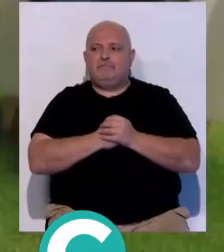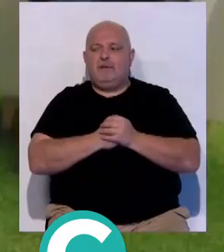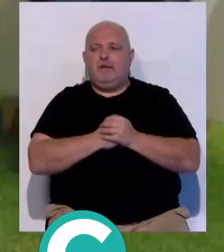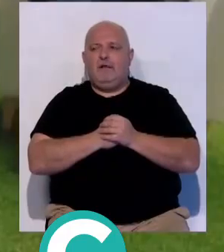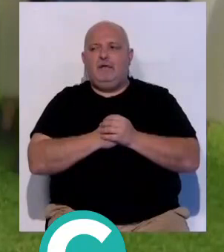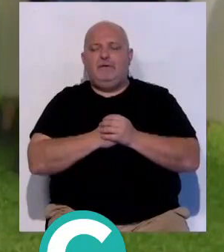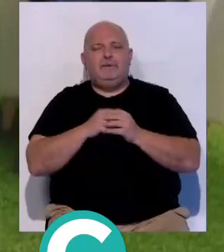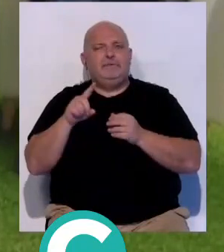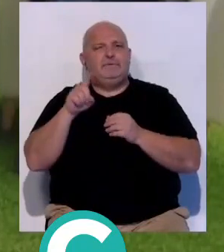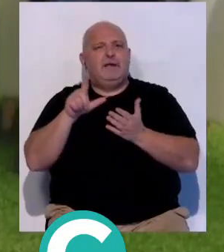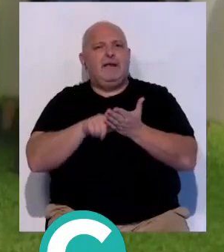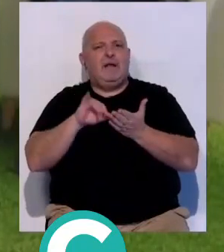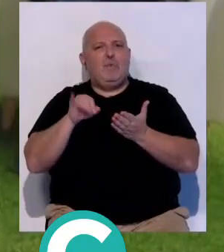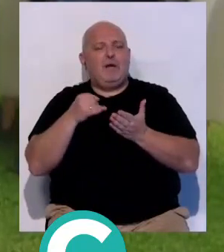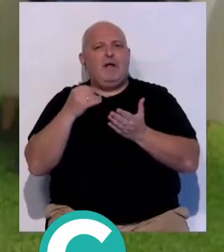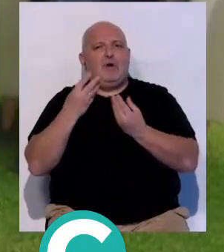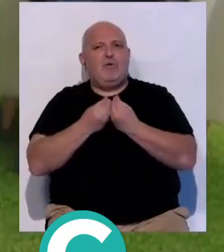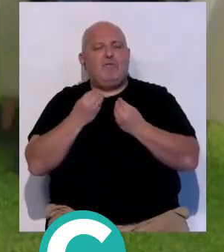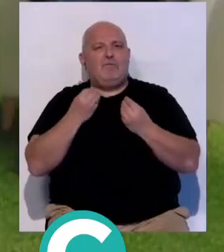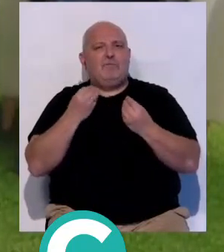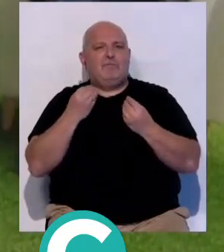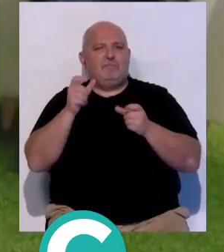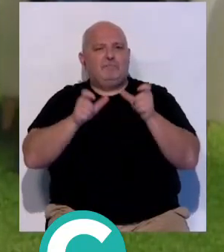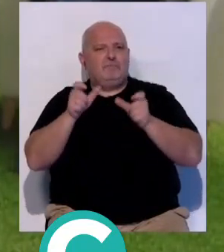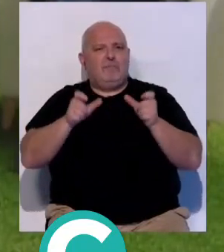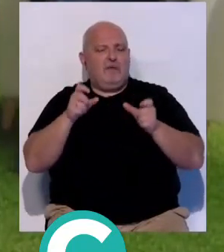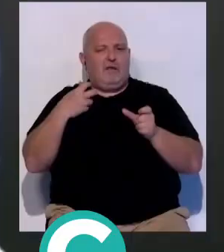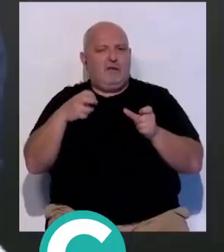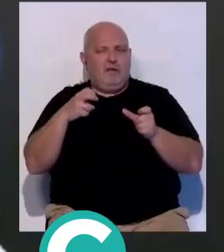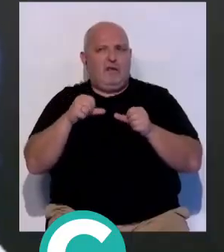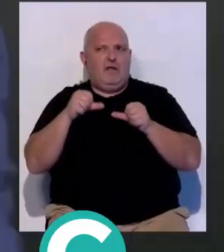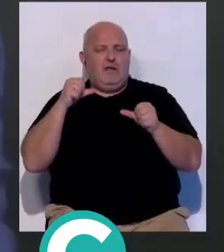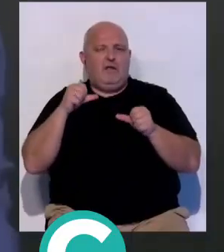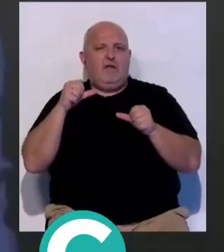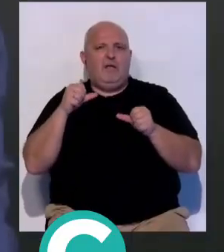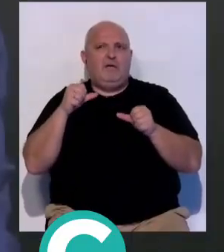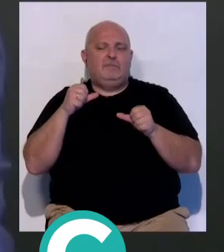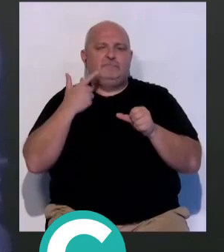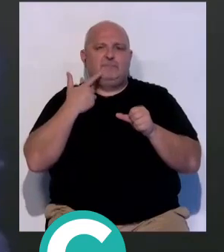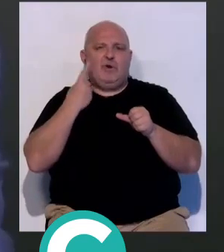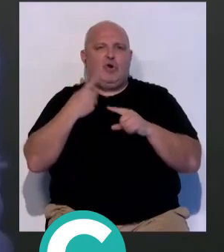lenguaje que tenía con los futbolistas ante Alfredo dijo varias cosas importantes o sea